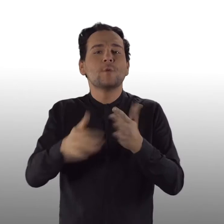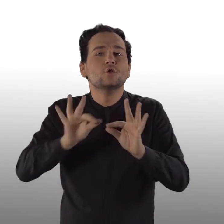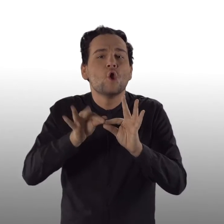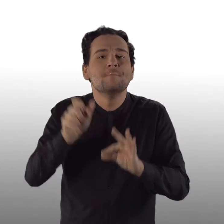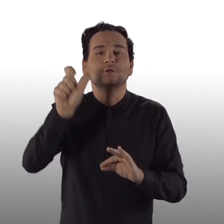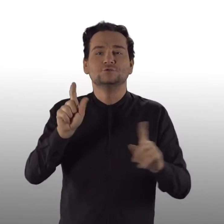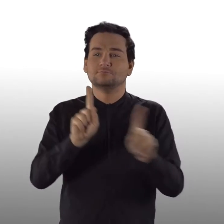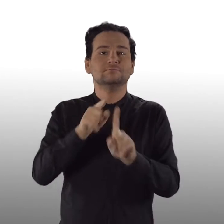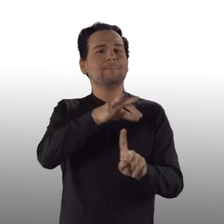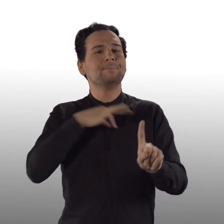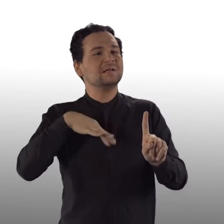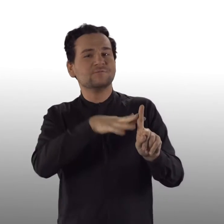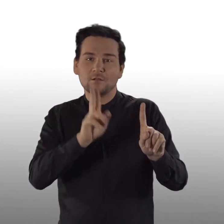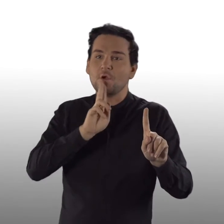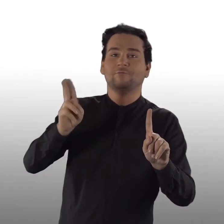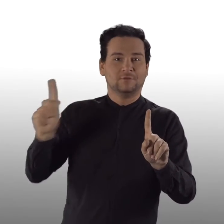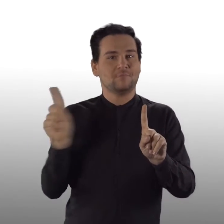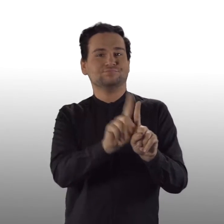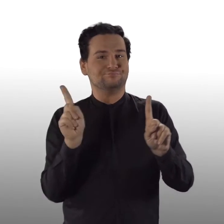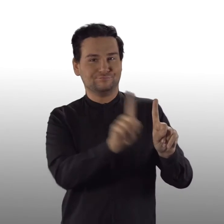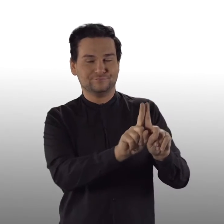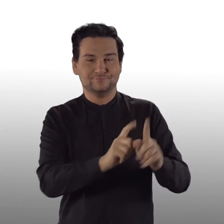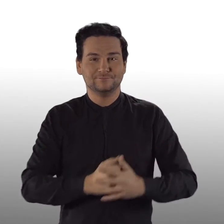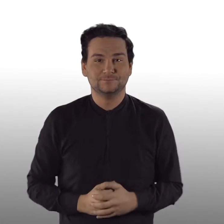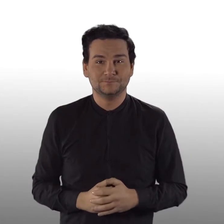zum Beispiel für Gebärdensprachdolmetscher im privaten Bereich.